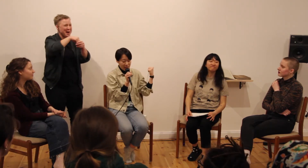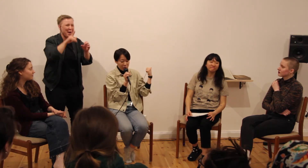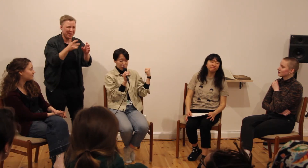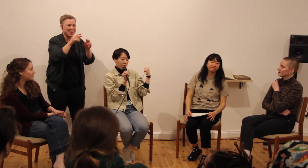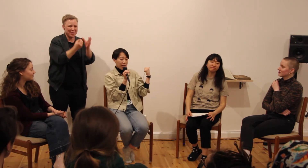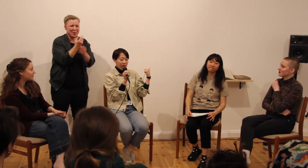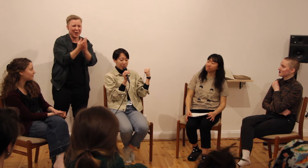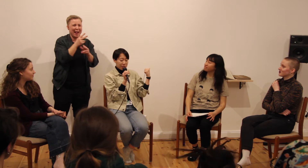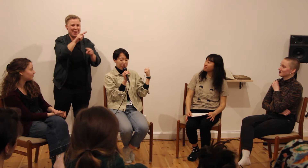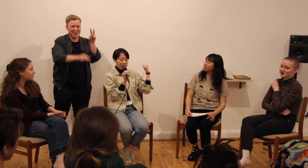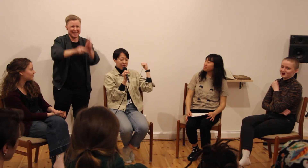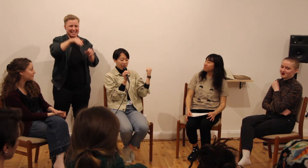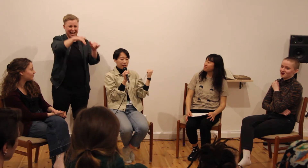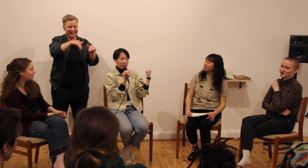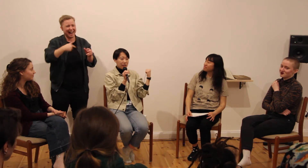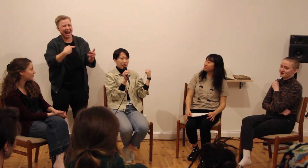Auch als ich zuletzt ein Screening in London an der SOAS Universität hatte,